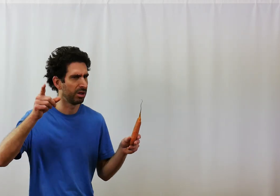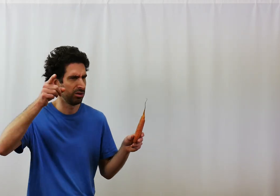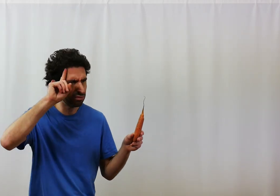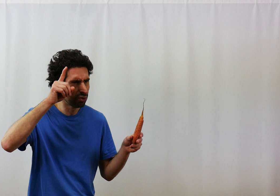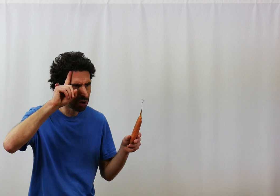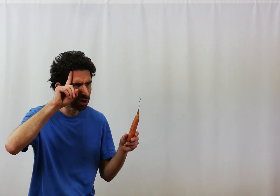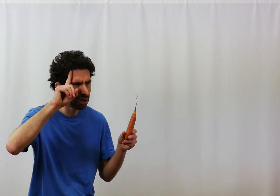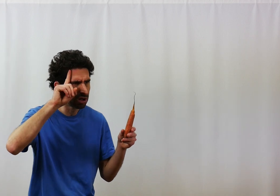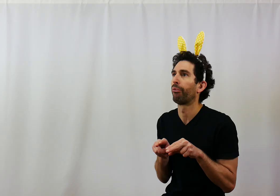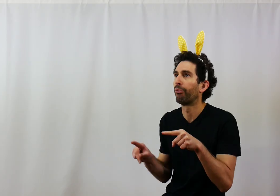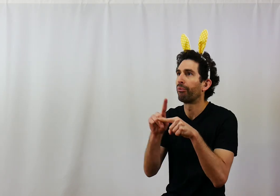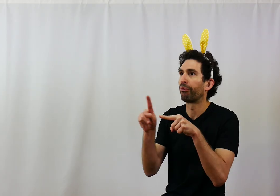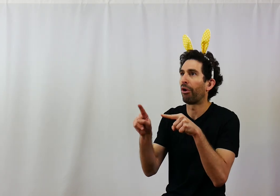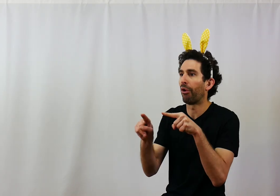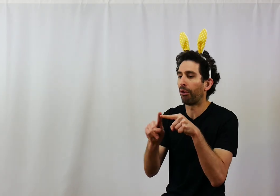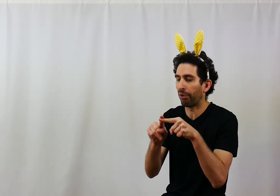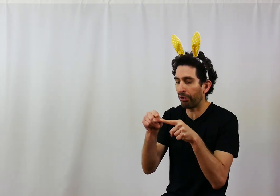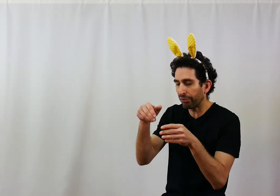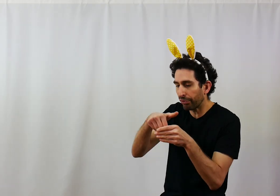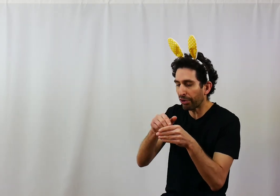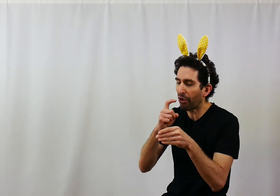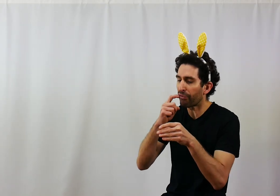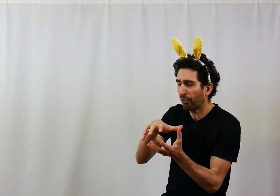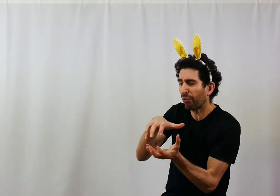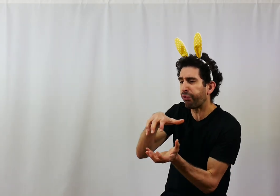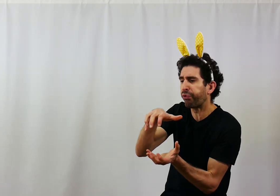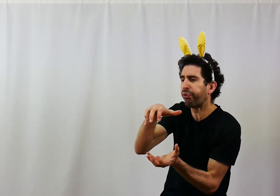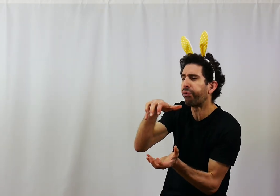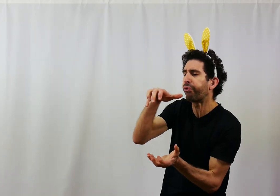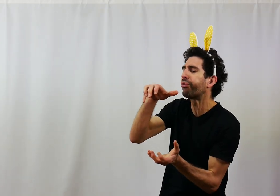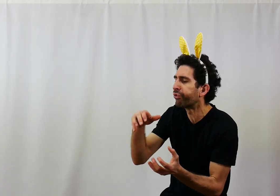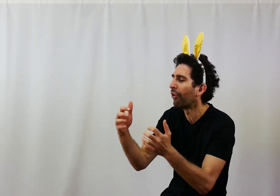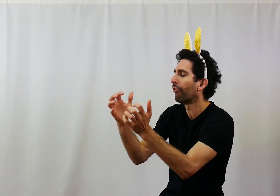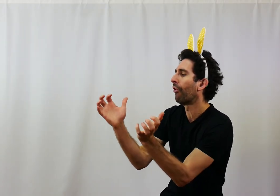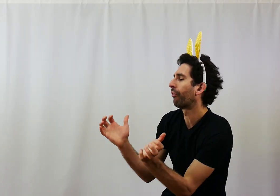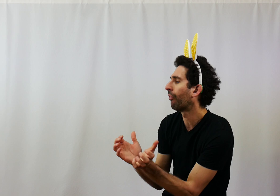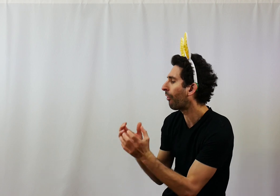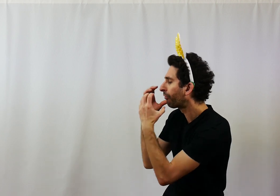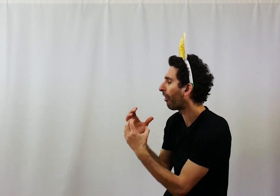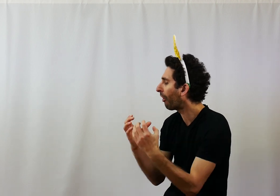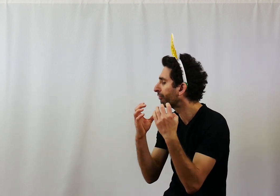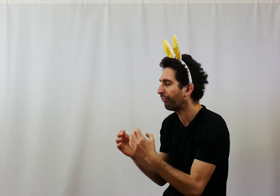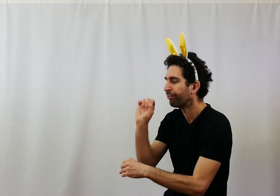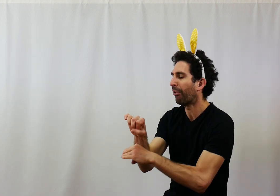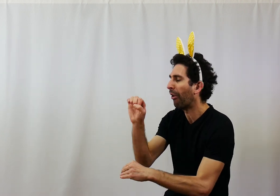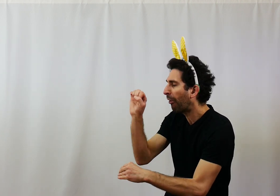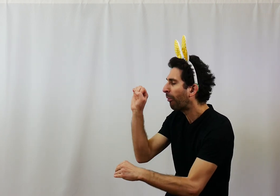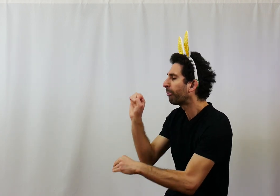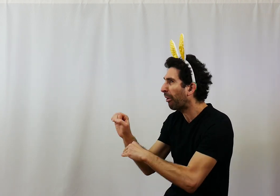Pourquoi ? Les carottes contiennent beaucoup de sucre, bien plus que le potiron et la pastèque.